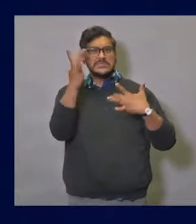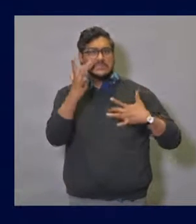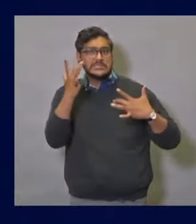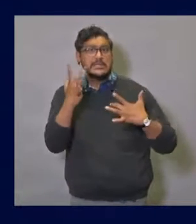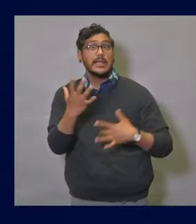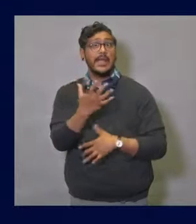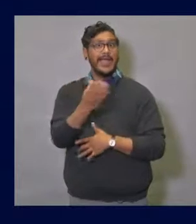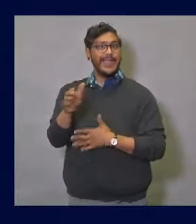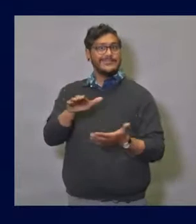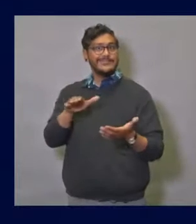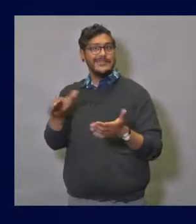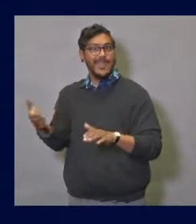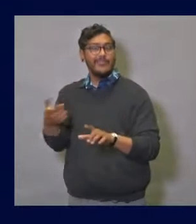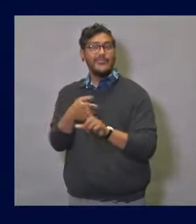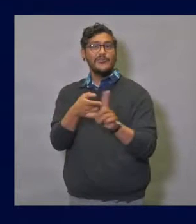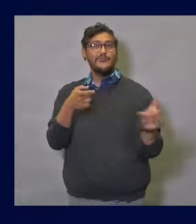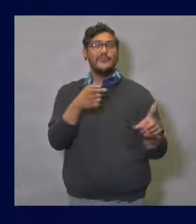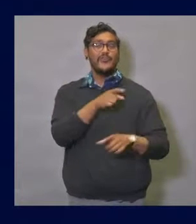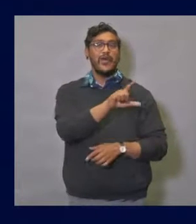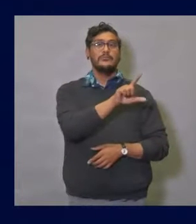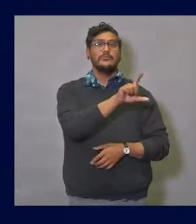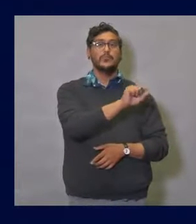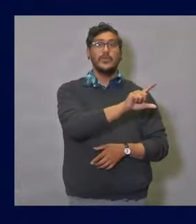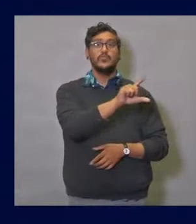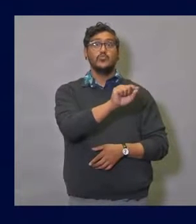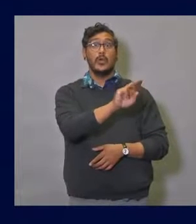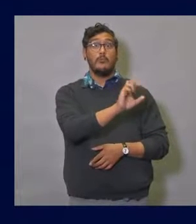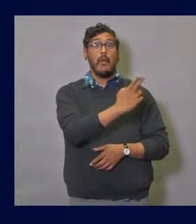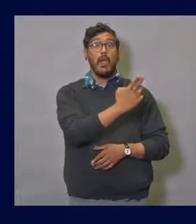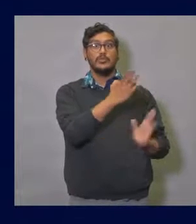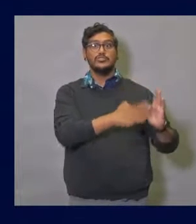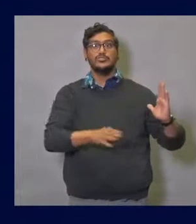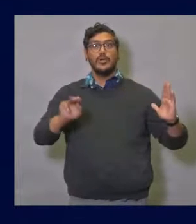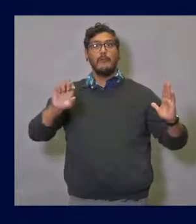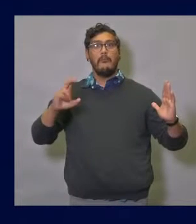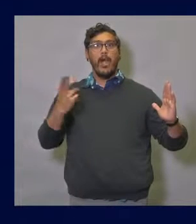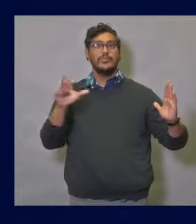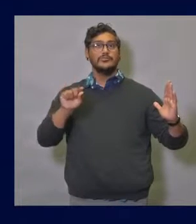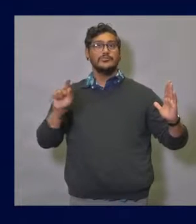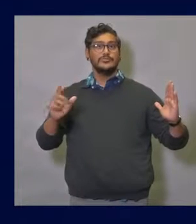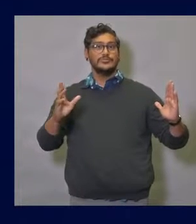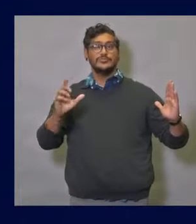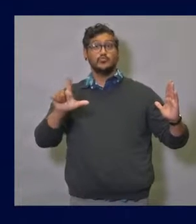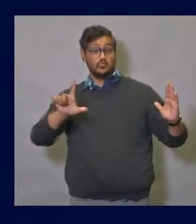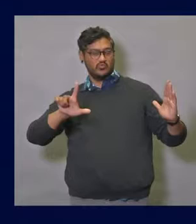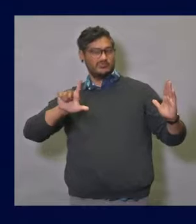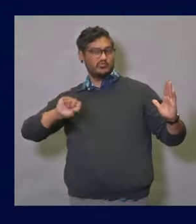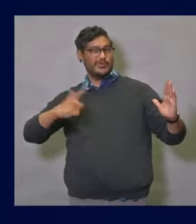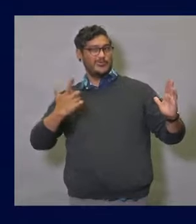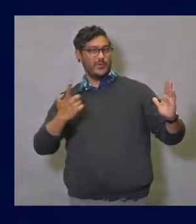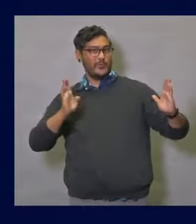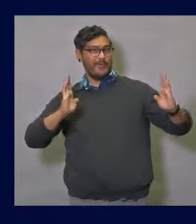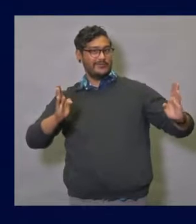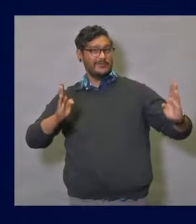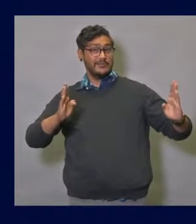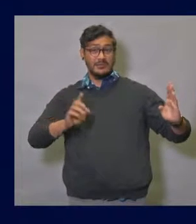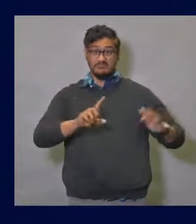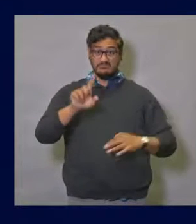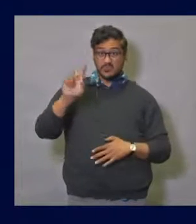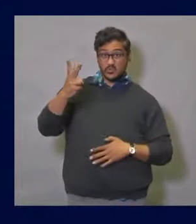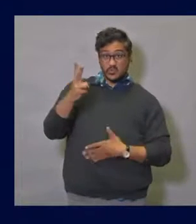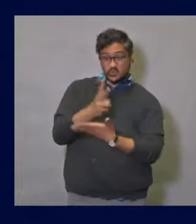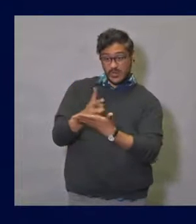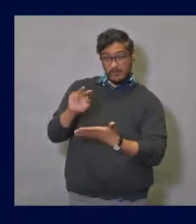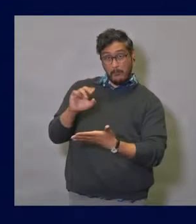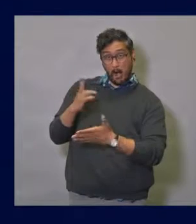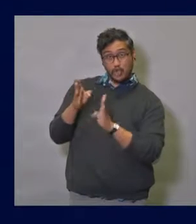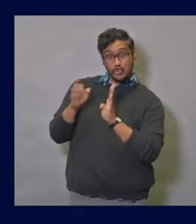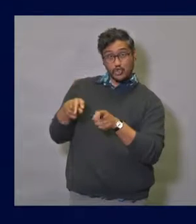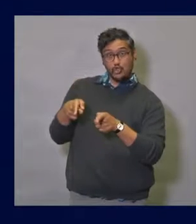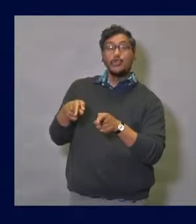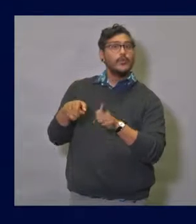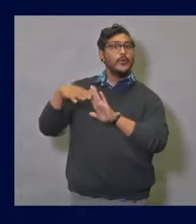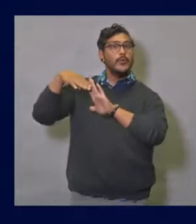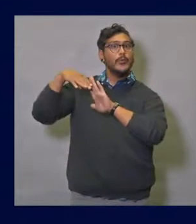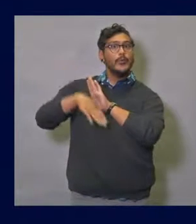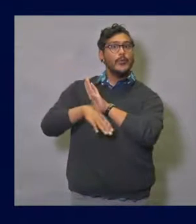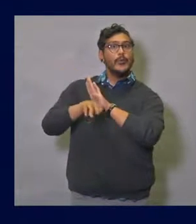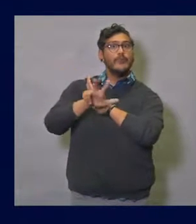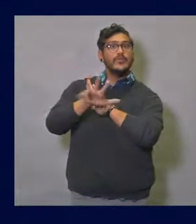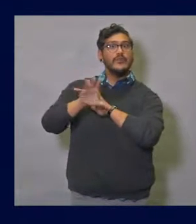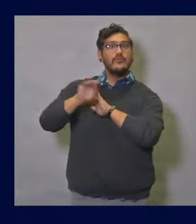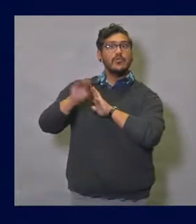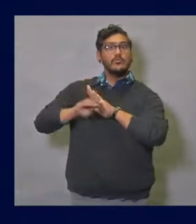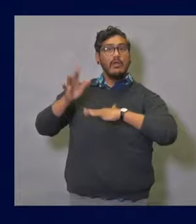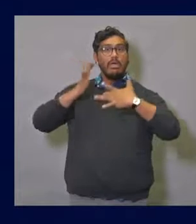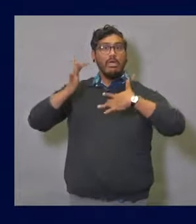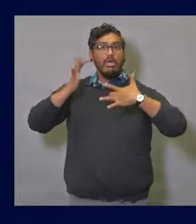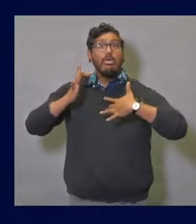ESTE GRÁFICO MUESTRA LAS LÍNEAS